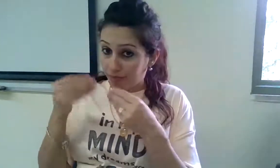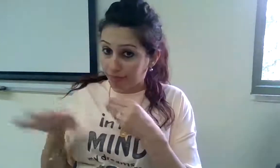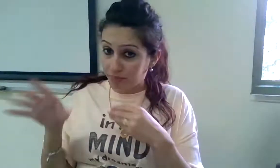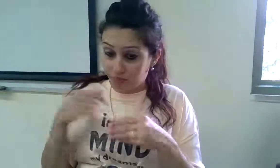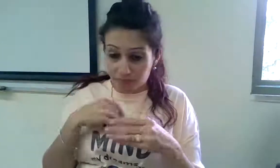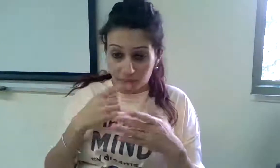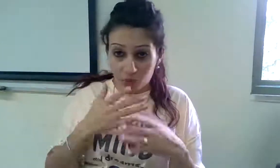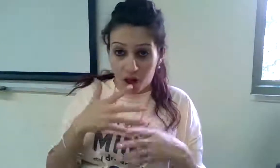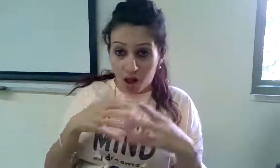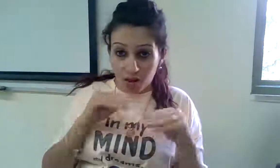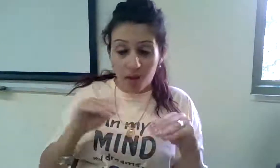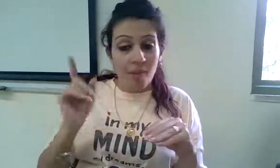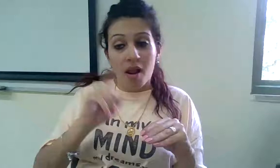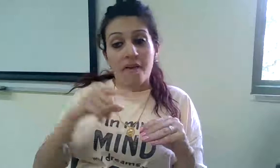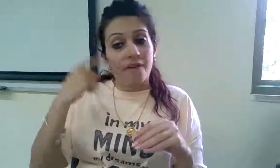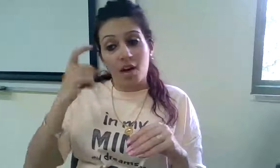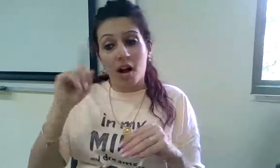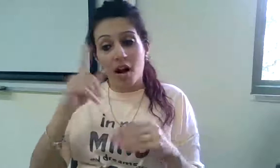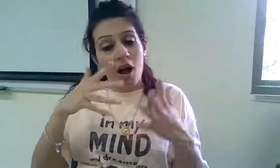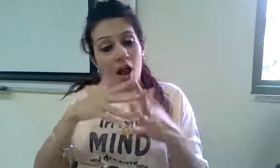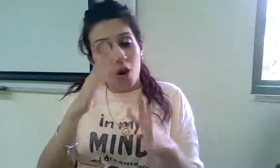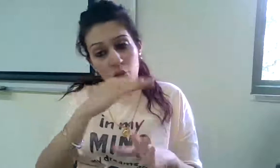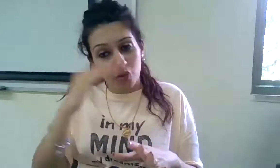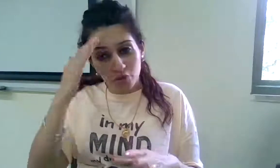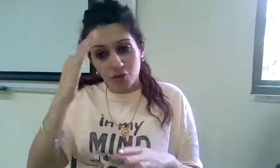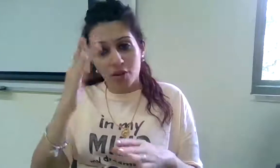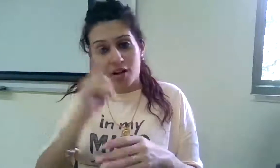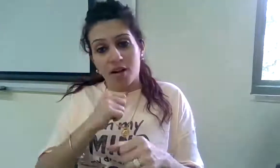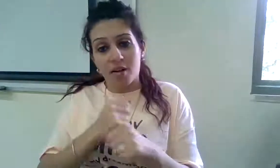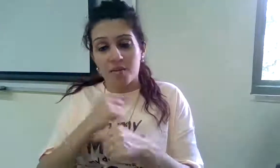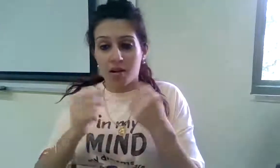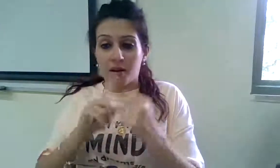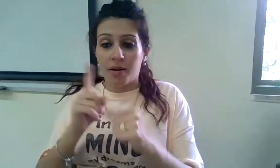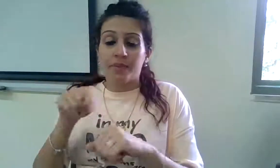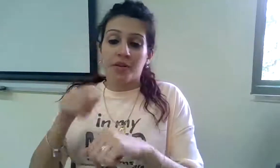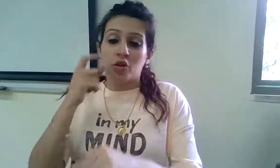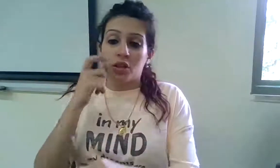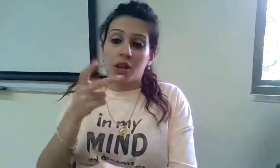بالصحة النفسية والجسدية للأطفال وأهلهم أيضا.